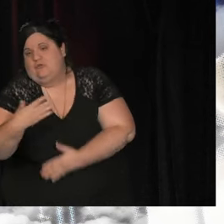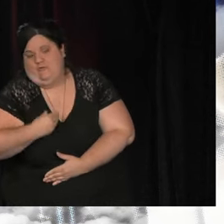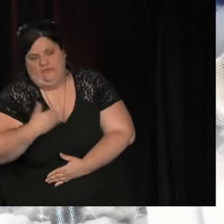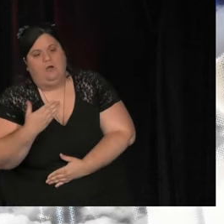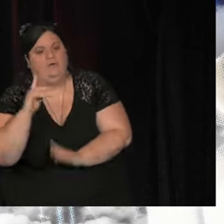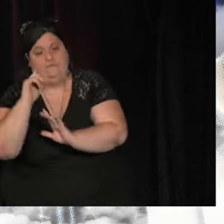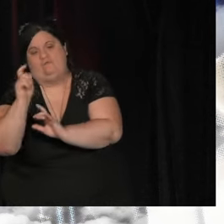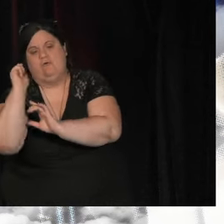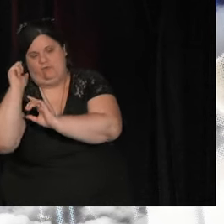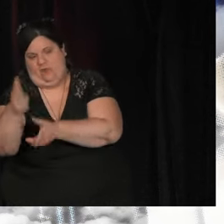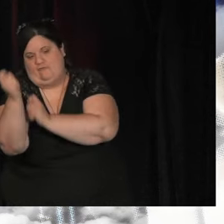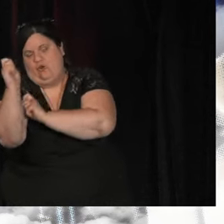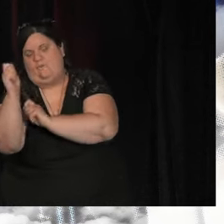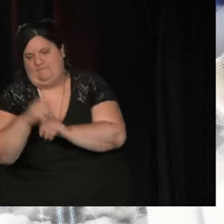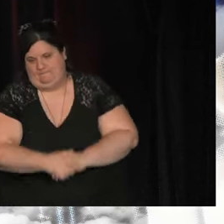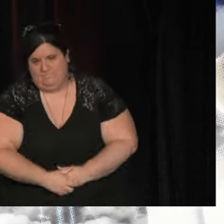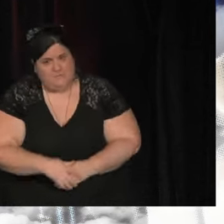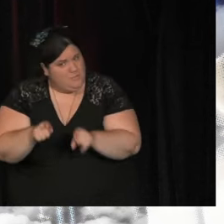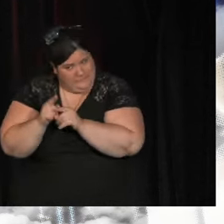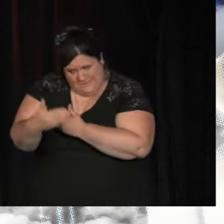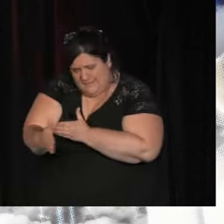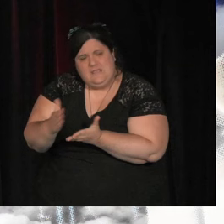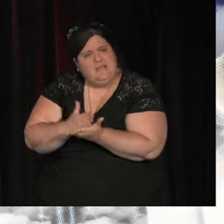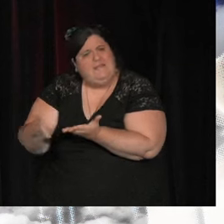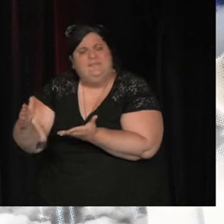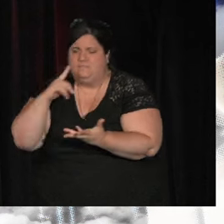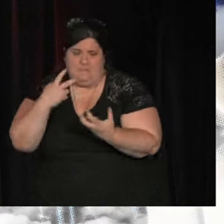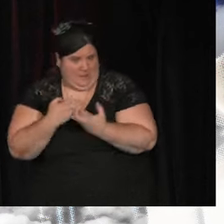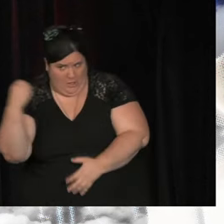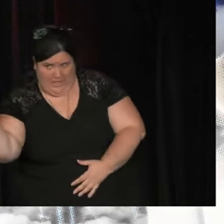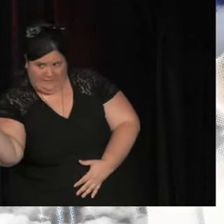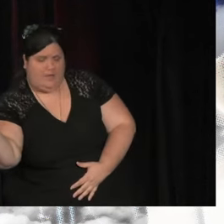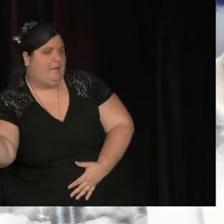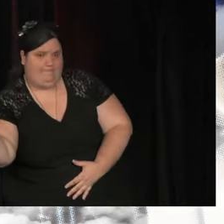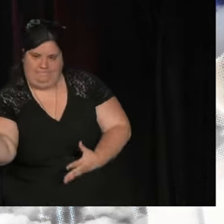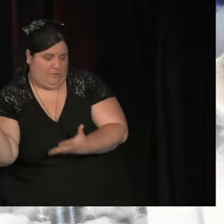Faucheur, très bien. Et sinon, il y a d'autres classes qui seront un peu subdivisées. Notamment, il y a une classe Assassin qui deviendra Genji et Hanzo.